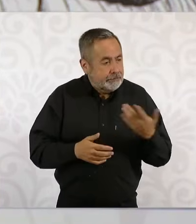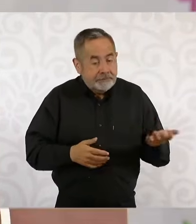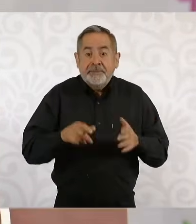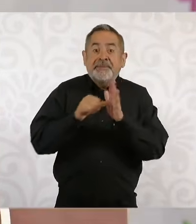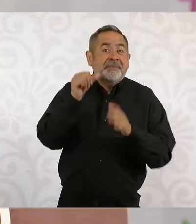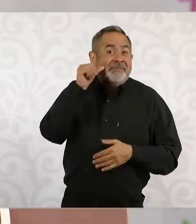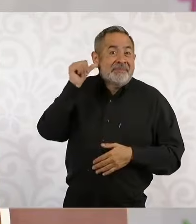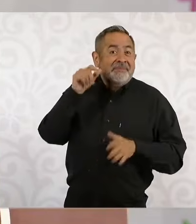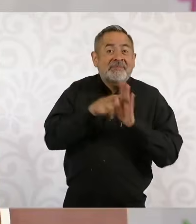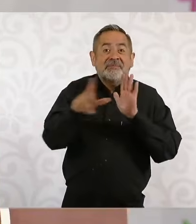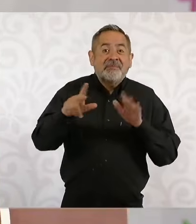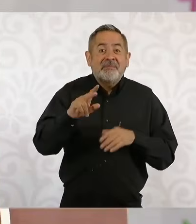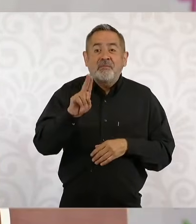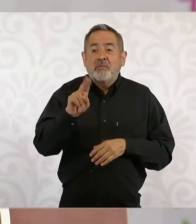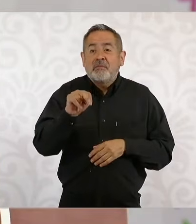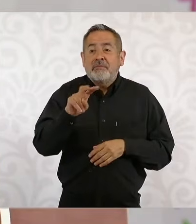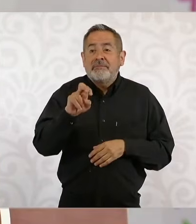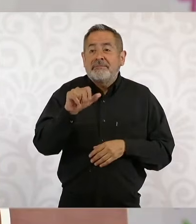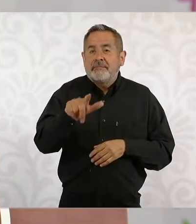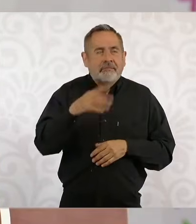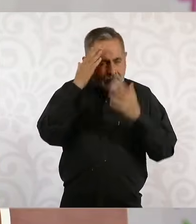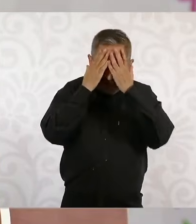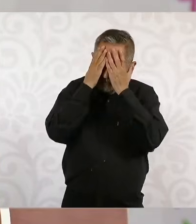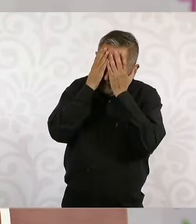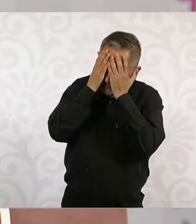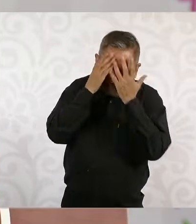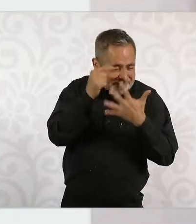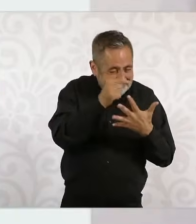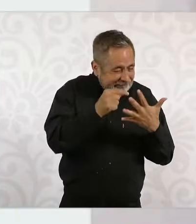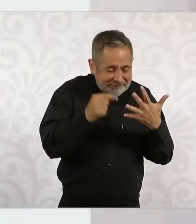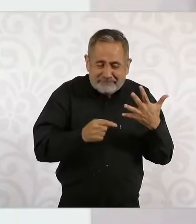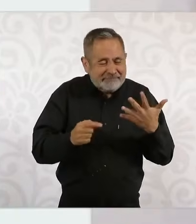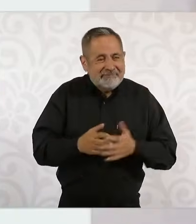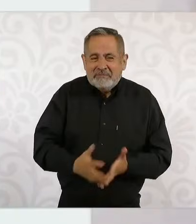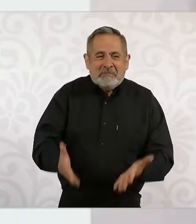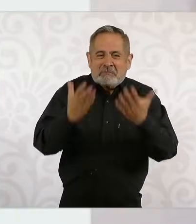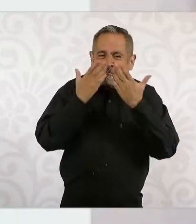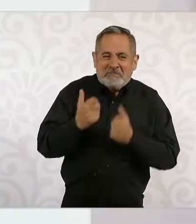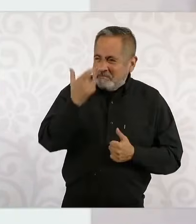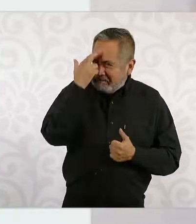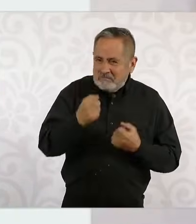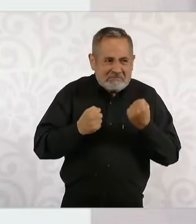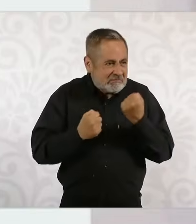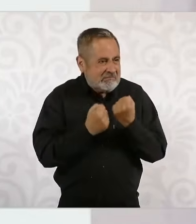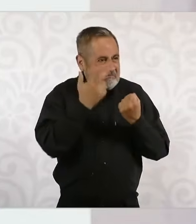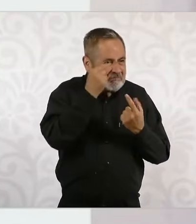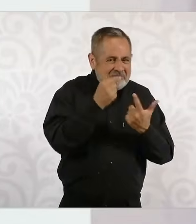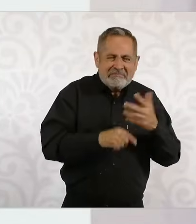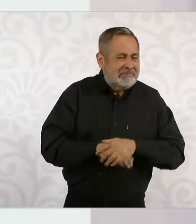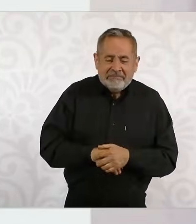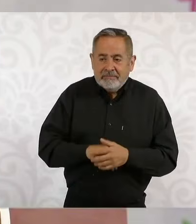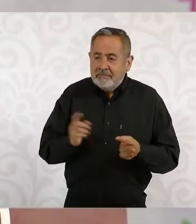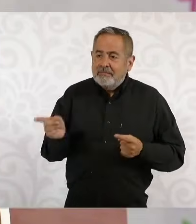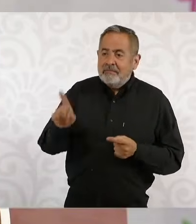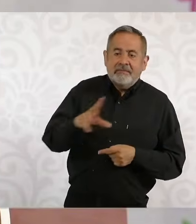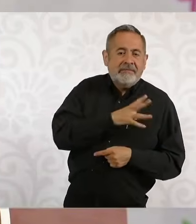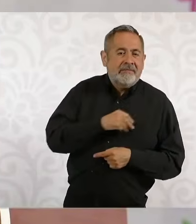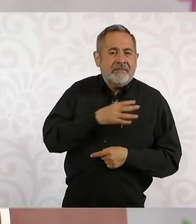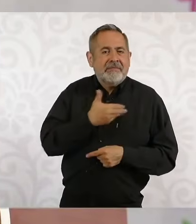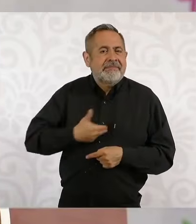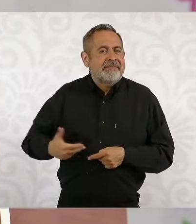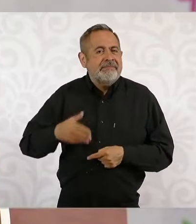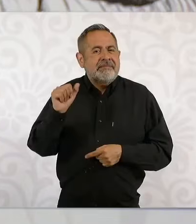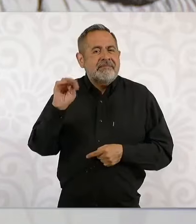sacó unas cosas, la verdad, sin ninguna fuente de los hijos del presidente López Obrador. Bueno,